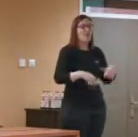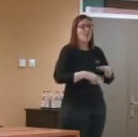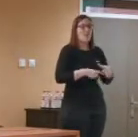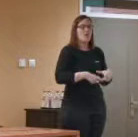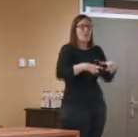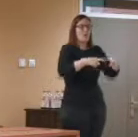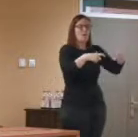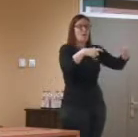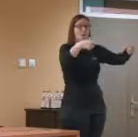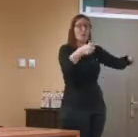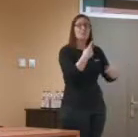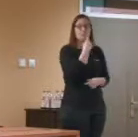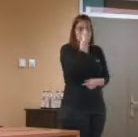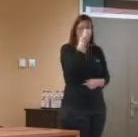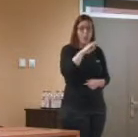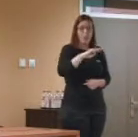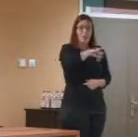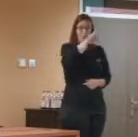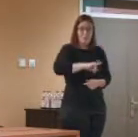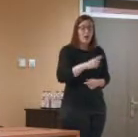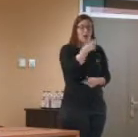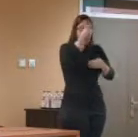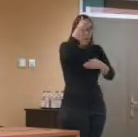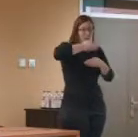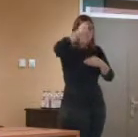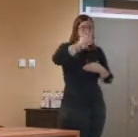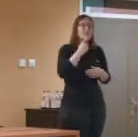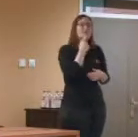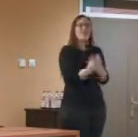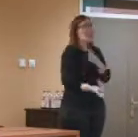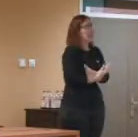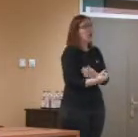cómo Eduardo Zaplana hablaba del poder valenciano, de